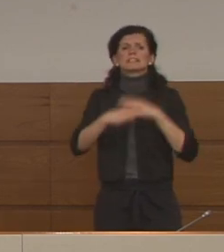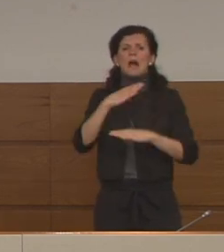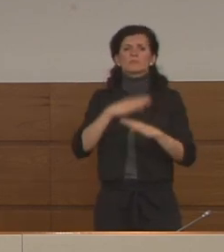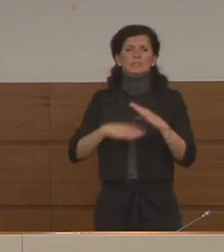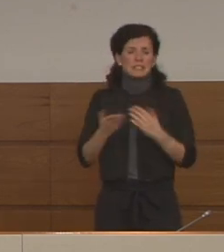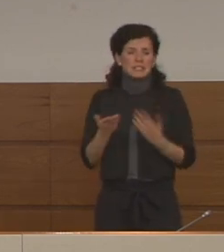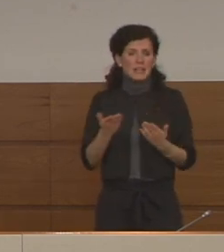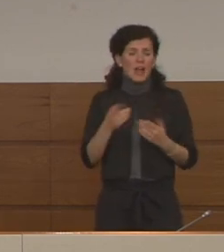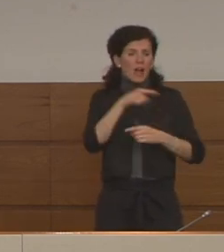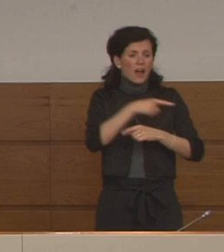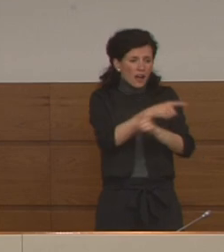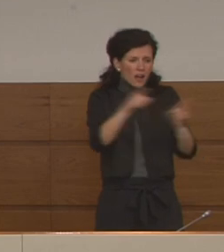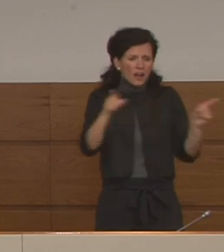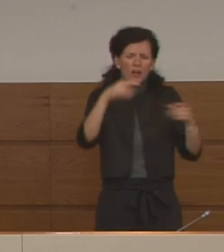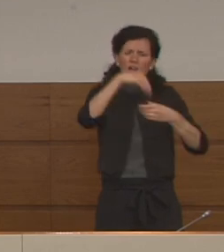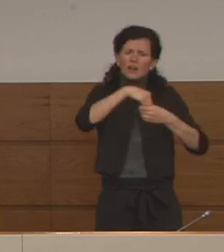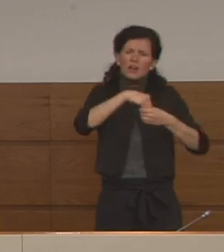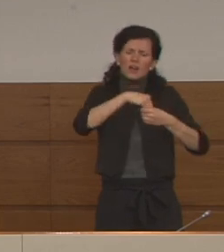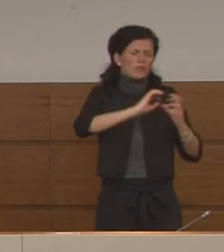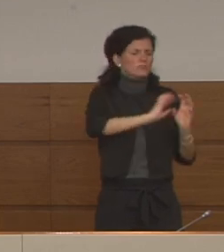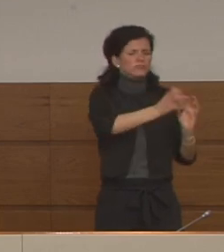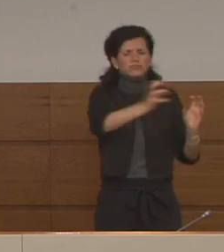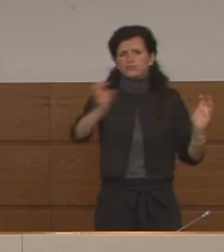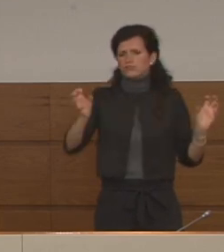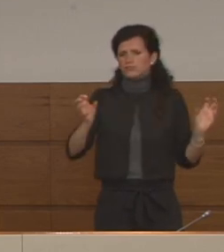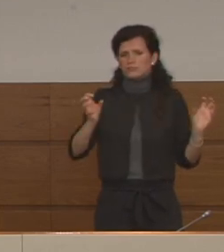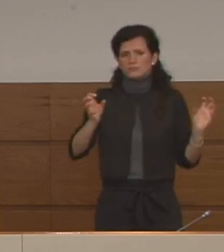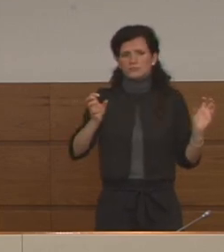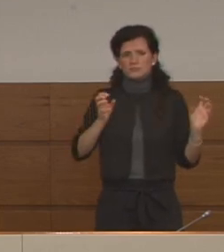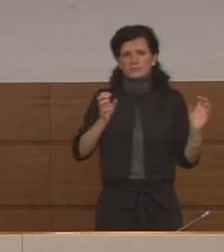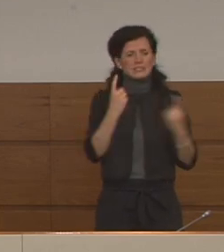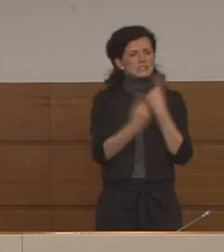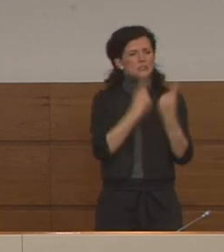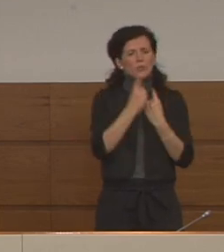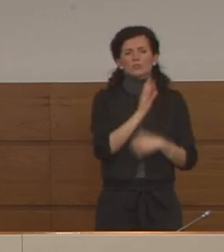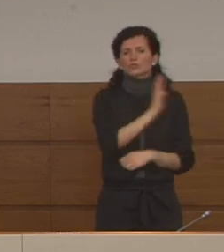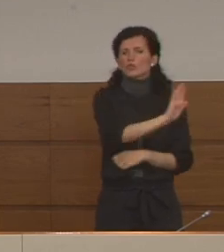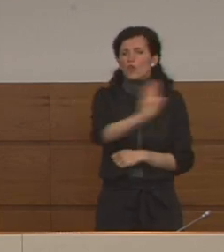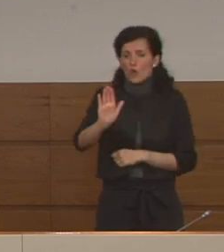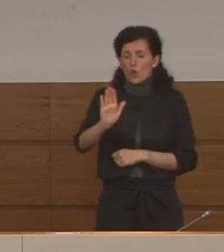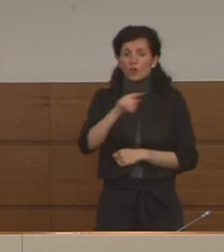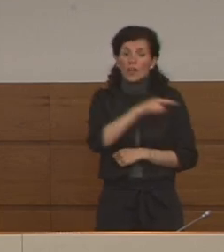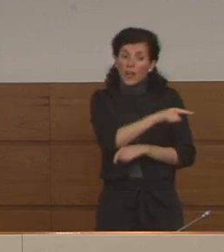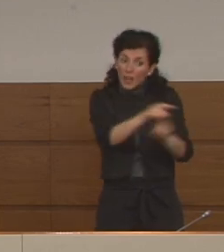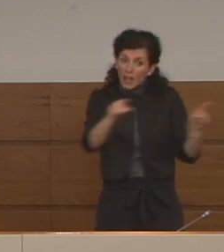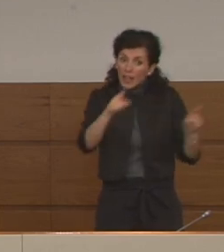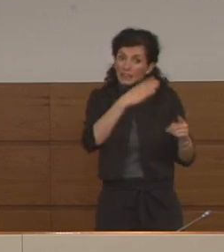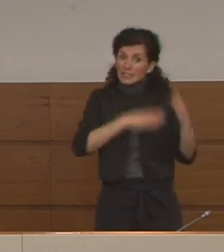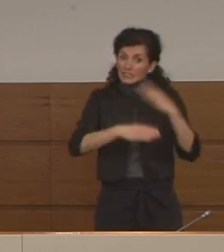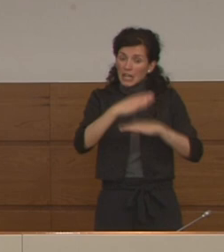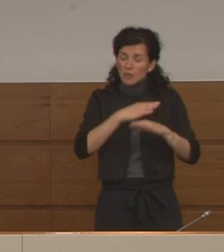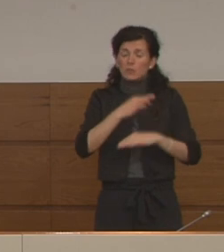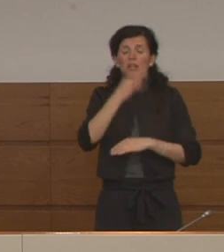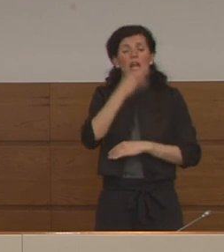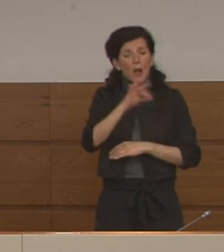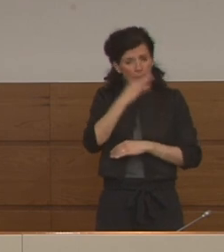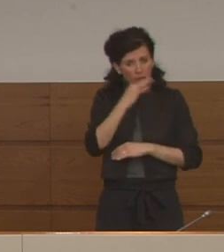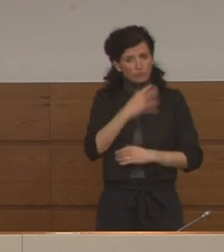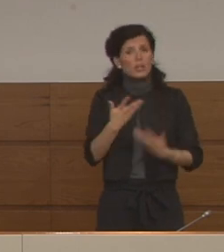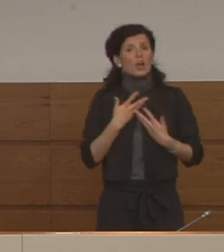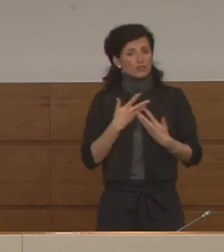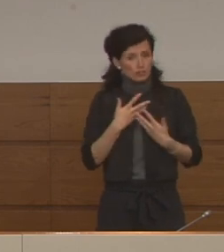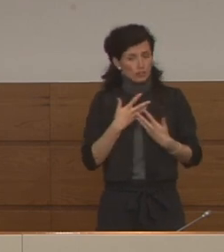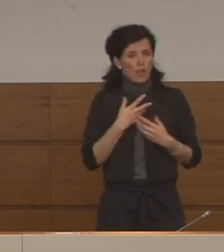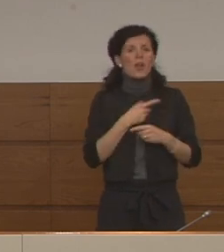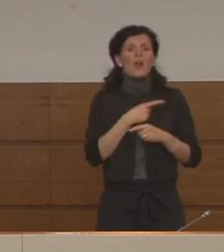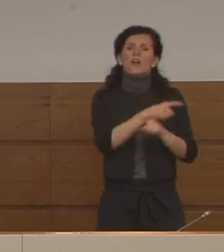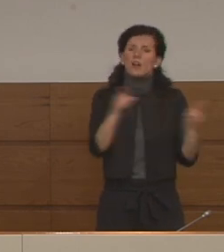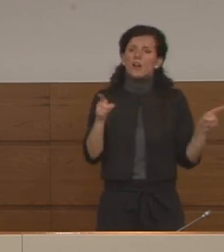enorme, e finisco, di grandi potenzialità. Non sono soggetti di assistenza ma sono